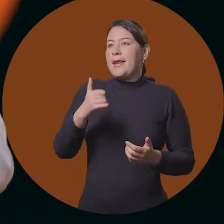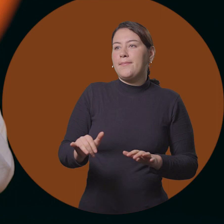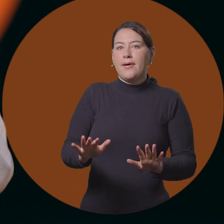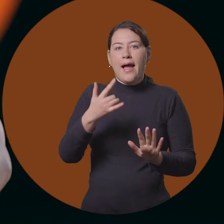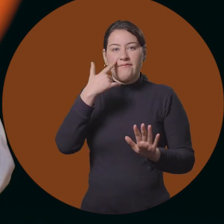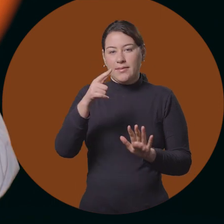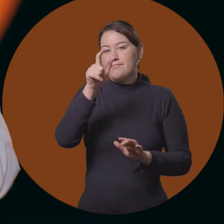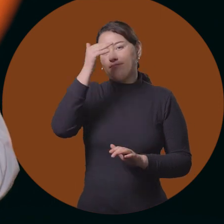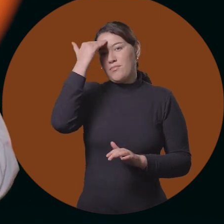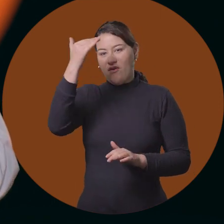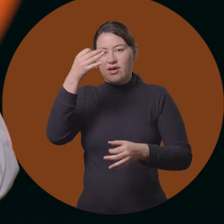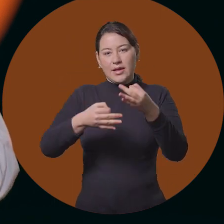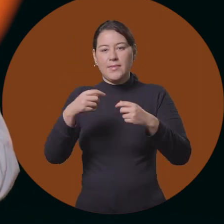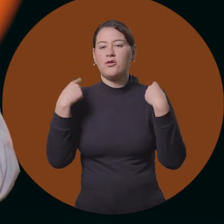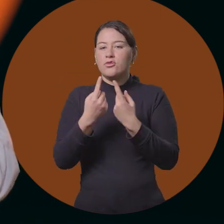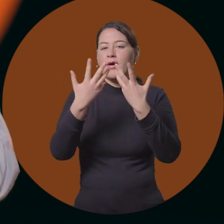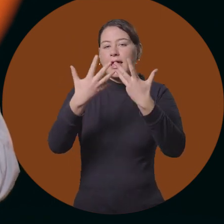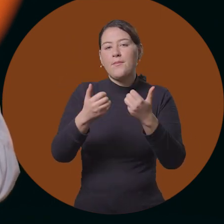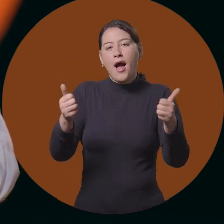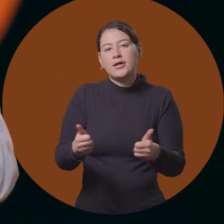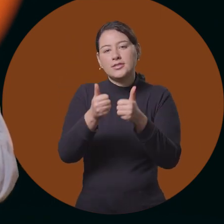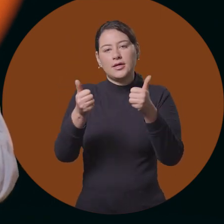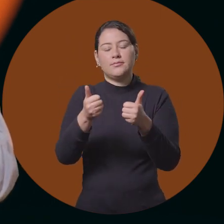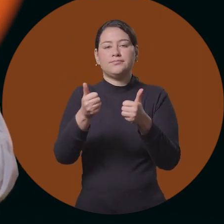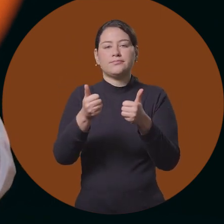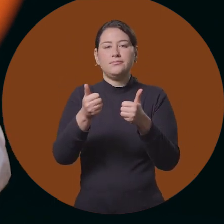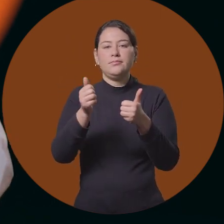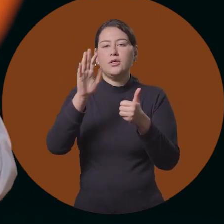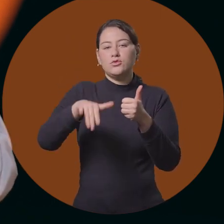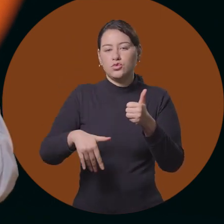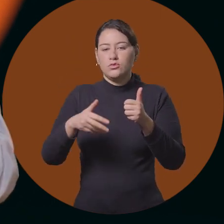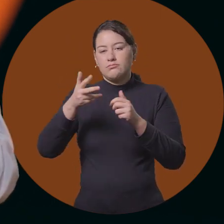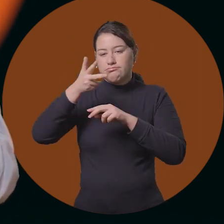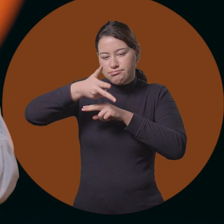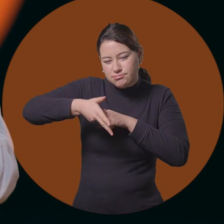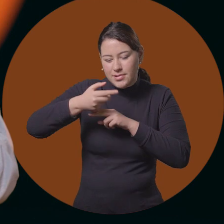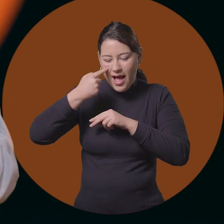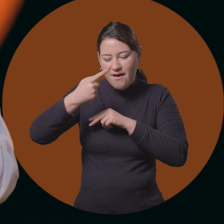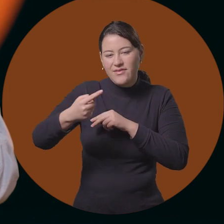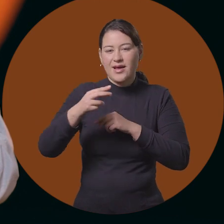con Raúl queríamos hacer una cámara para mirar cosas radioactivas.